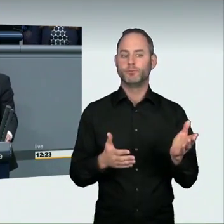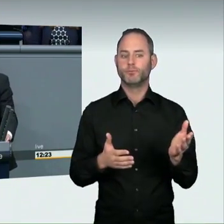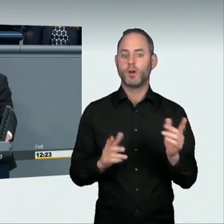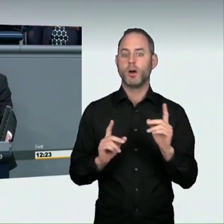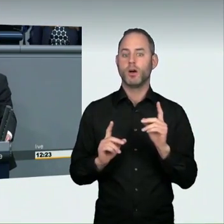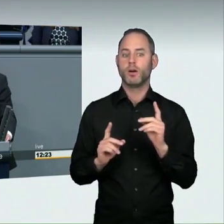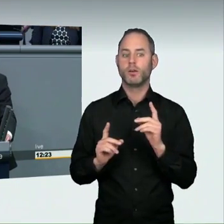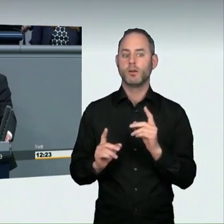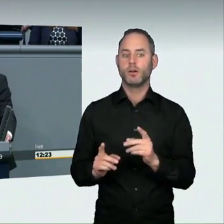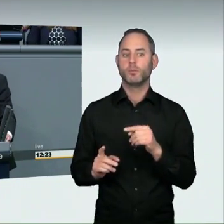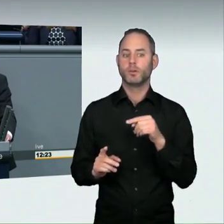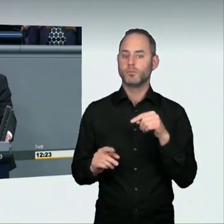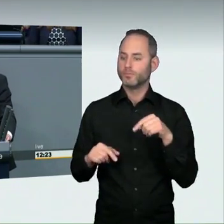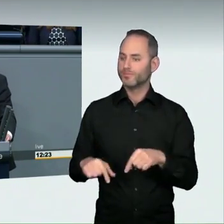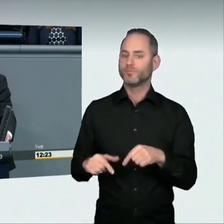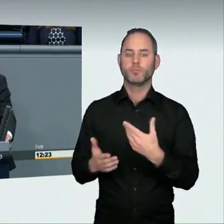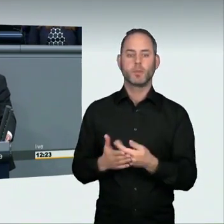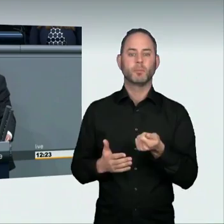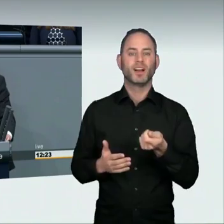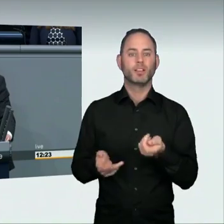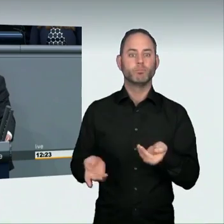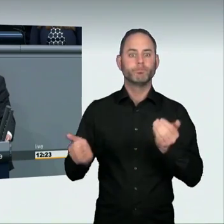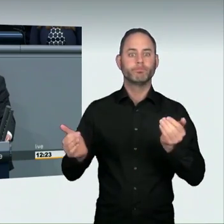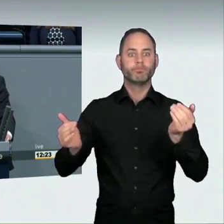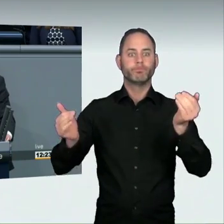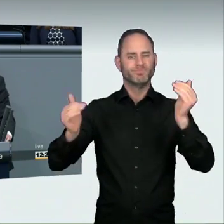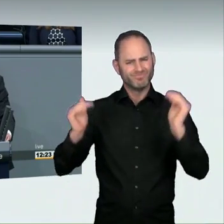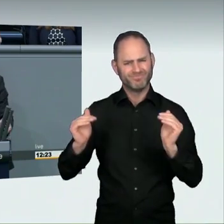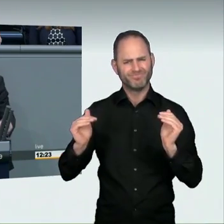von der Union die Mietpreisbremse von Anfang an hintertrieben haben.